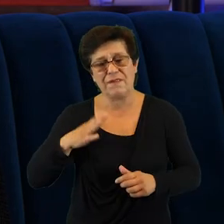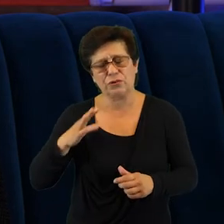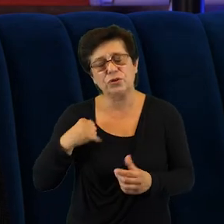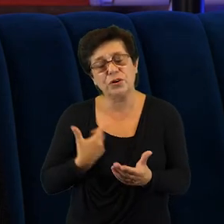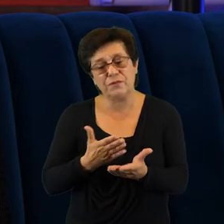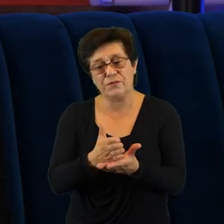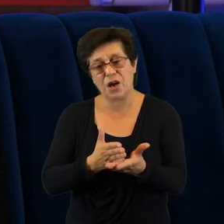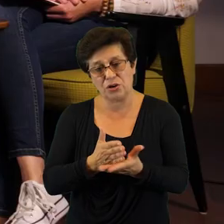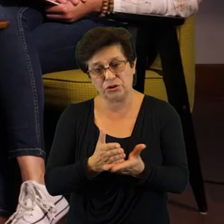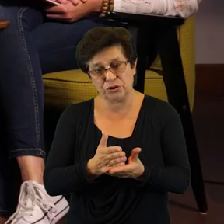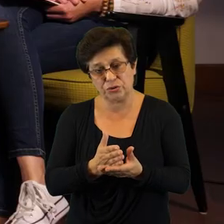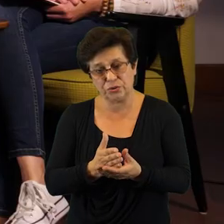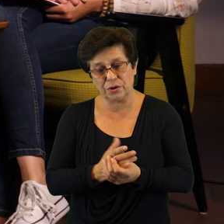Był lewicującym liberałem,